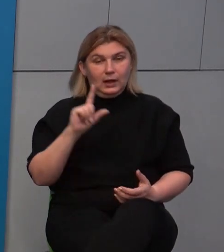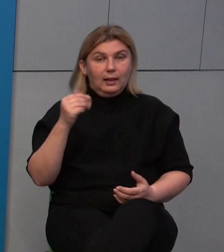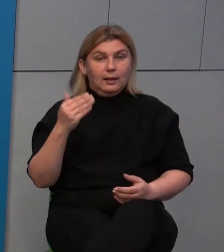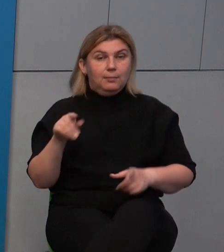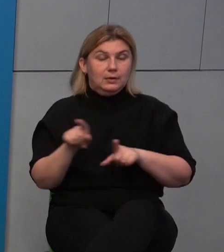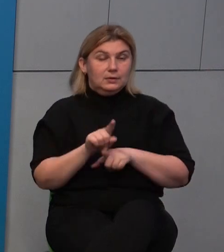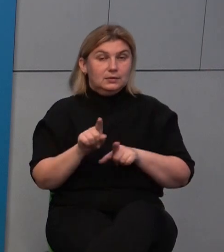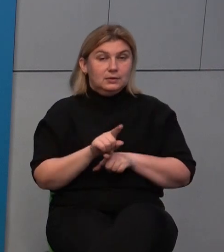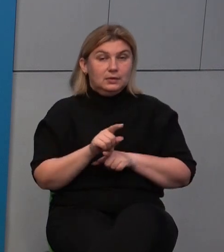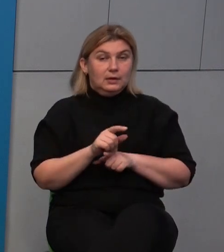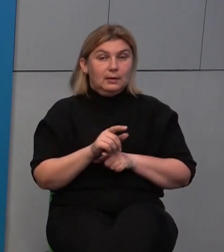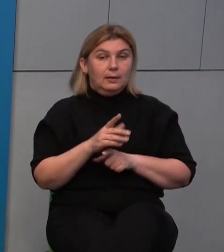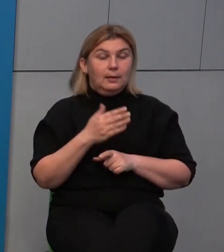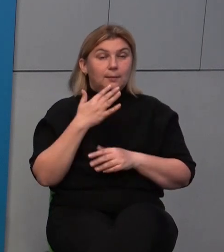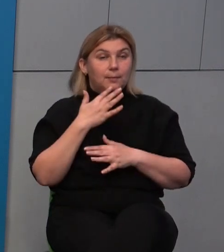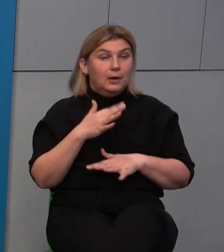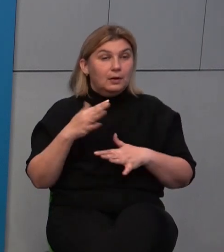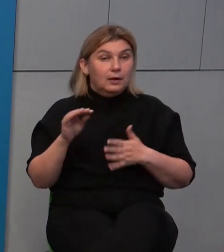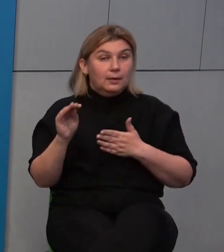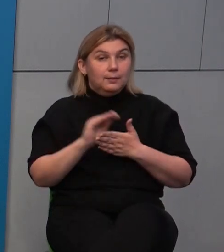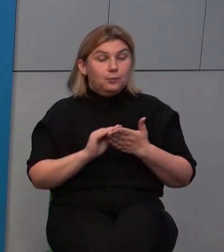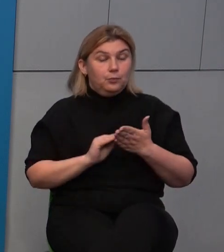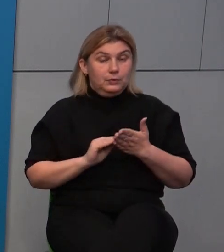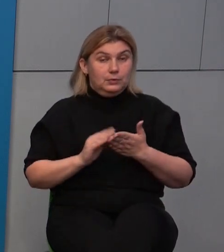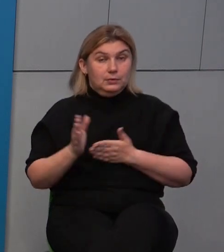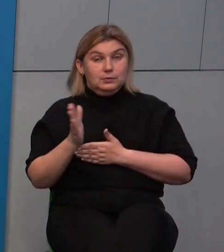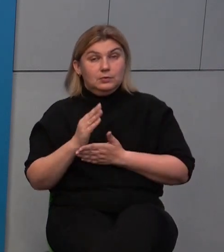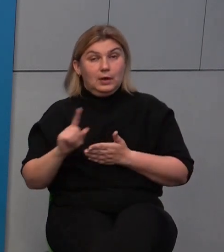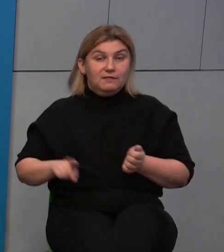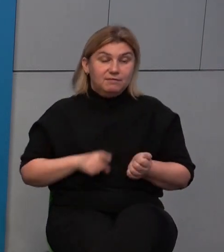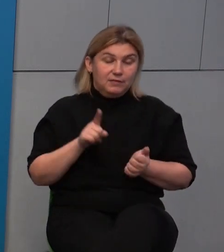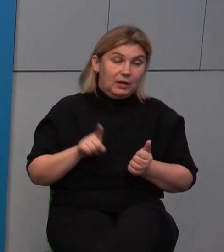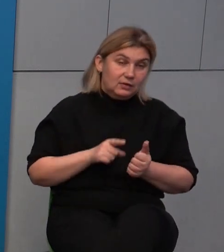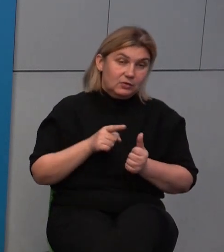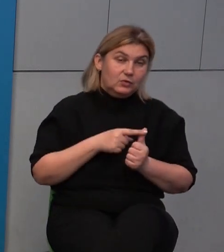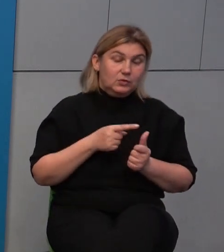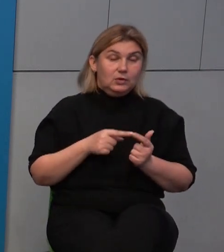chyba bawili tym. Bo oni pisali część po francusku, część po łacinie,